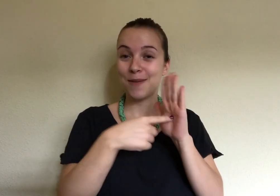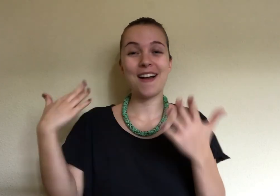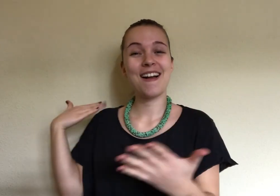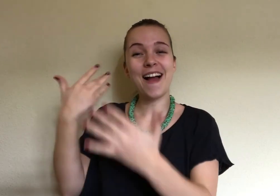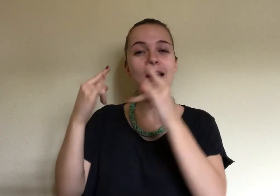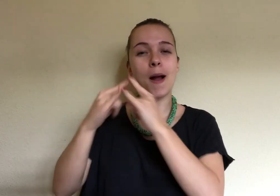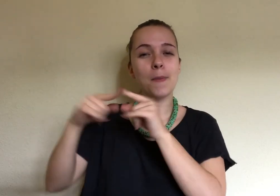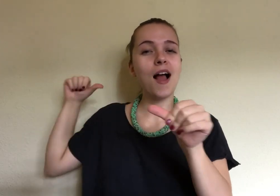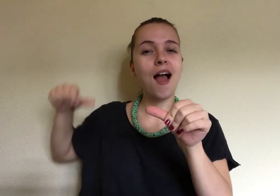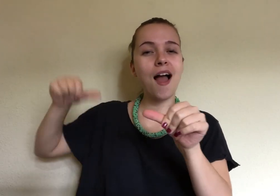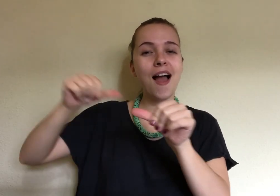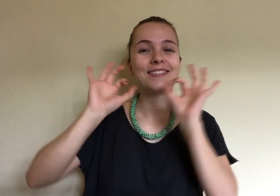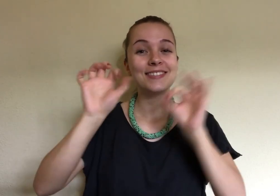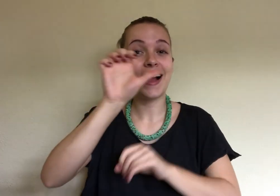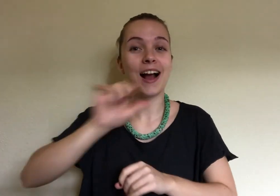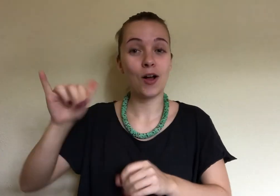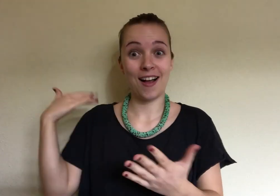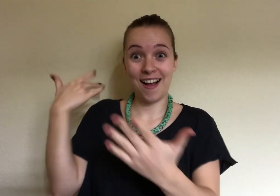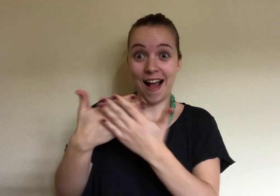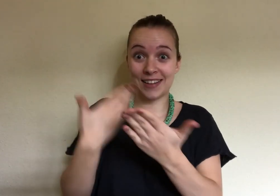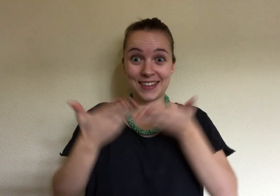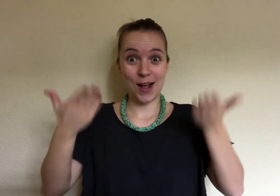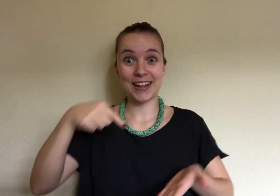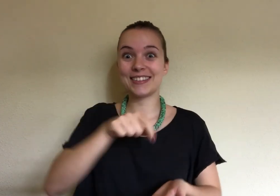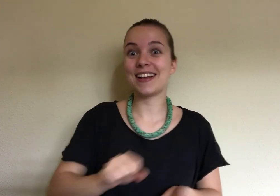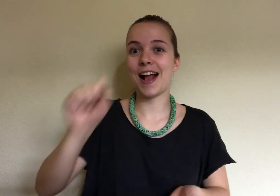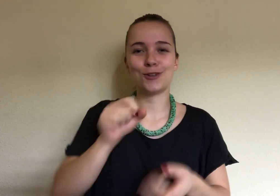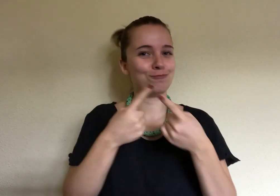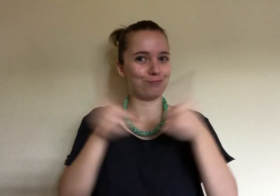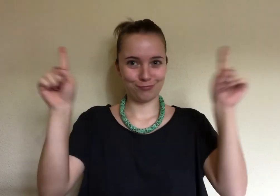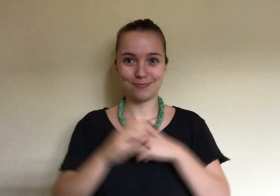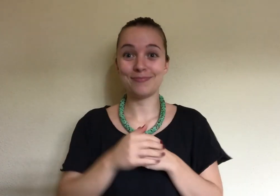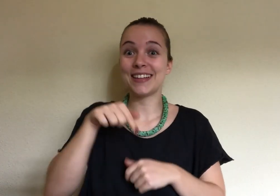El programa será distinto al de anteriores ediciones de campamentos de la EUDY,